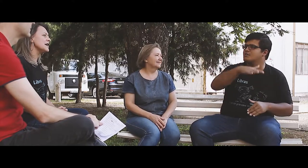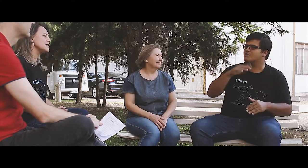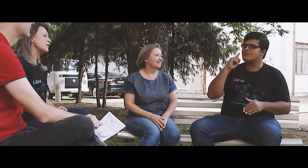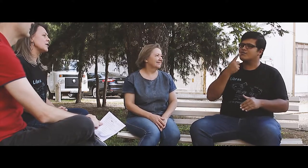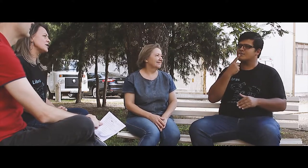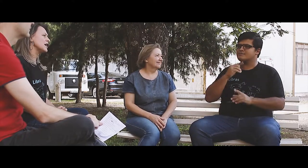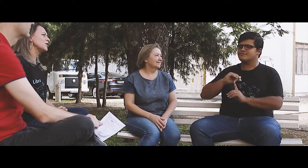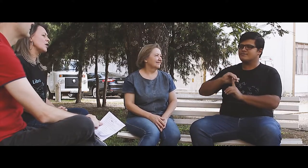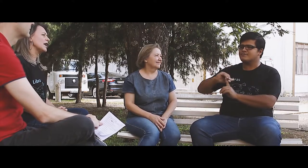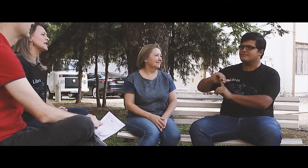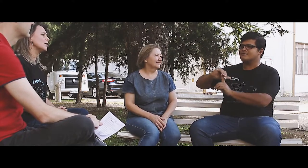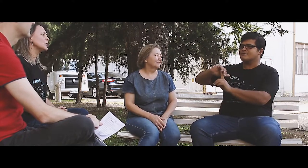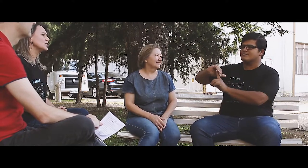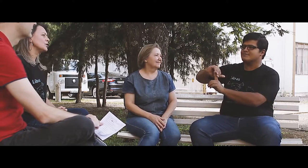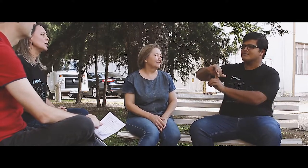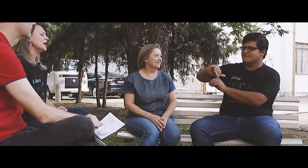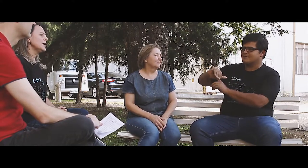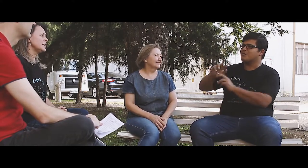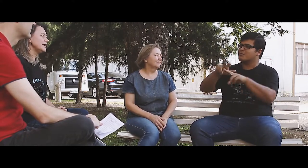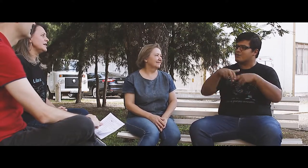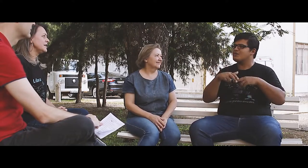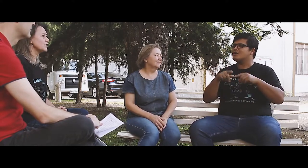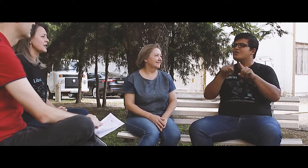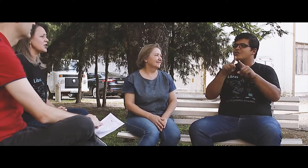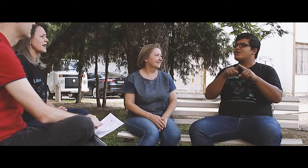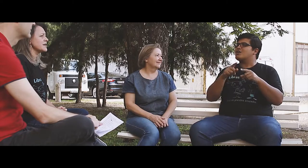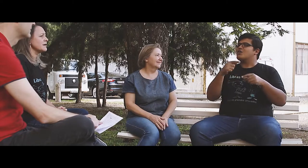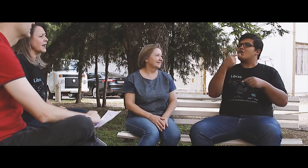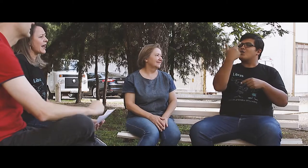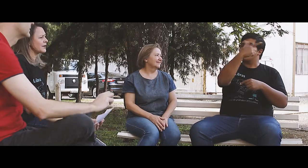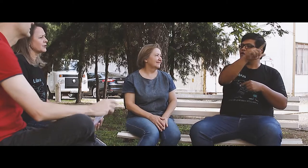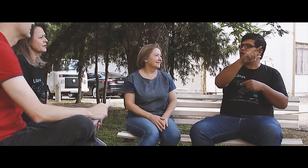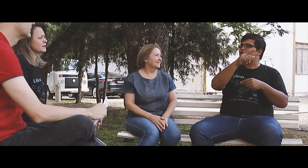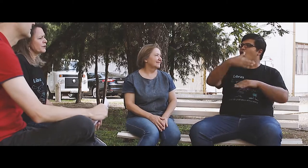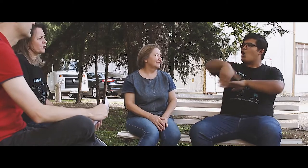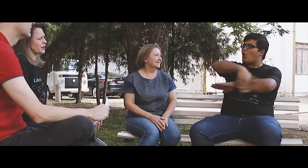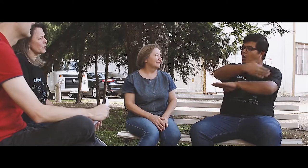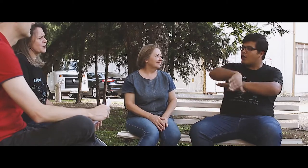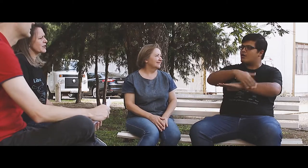esse preconceito com relação ao surdo de nos deixar assim de lado para algumas